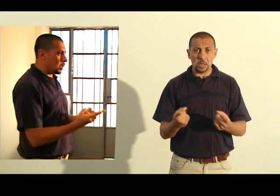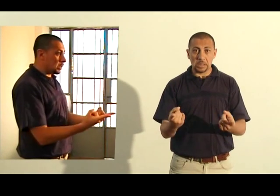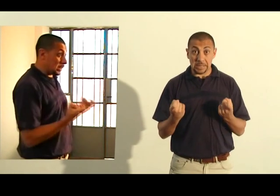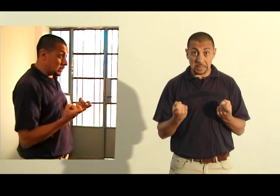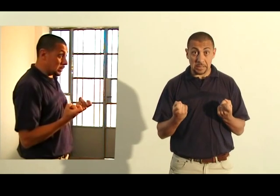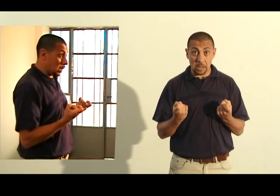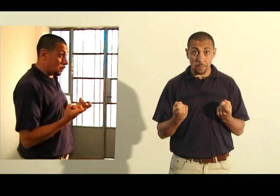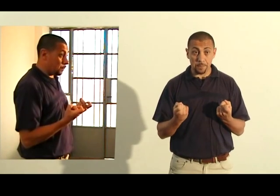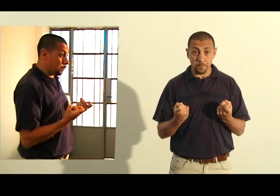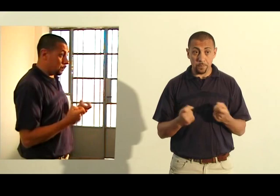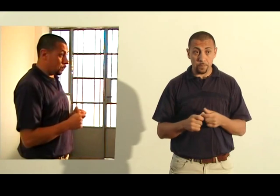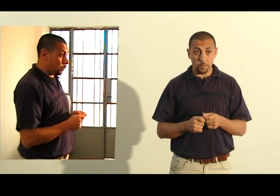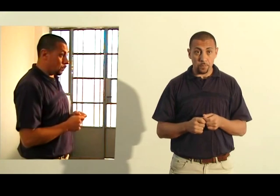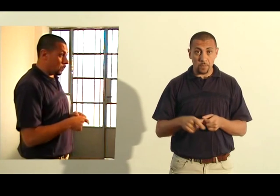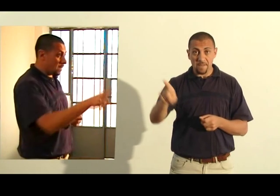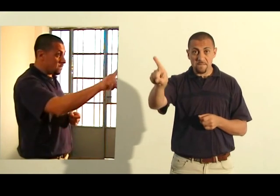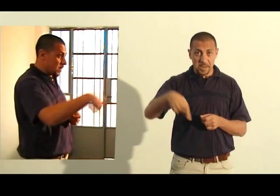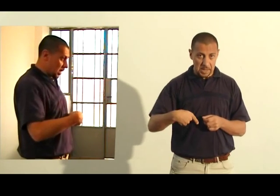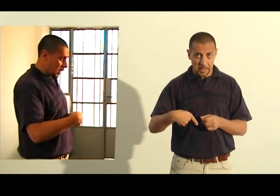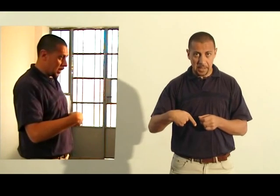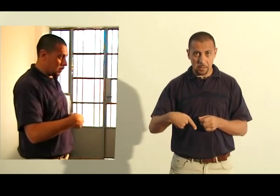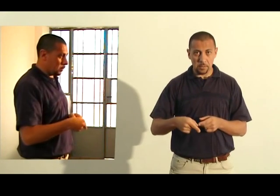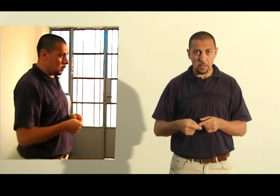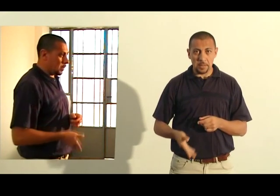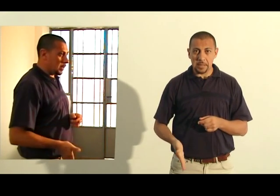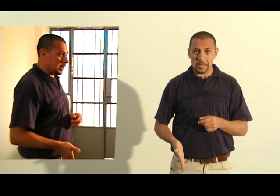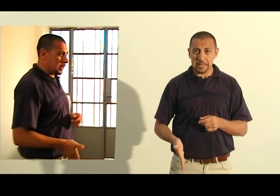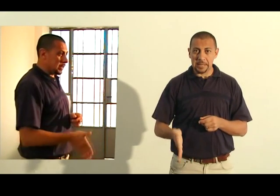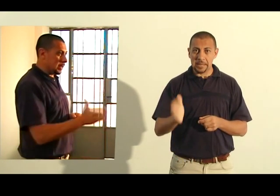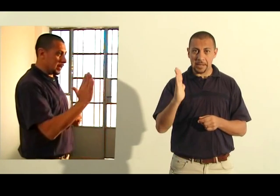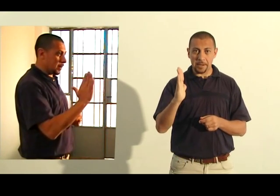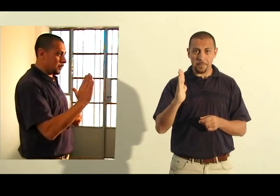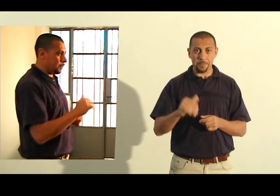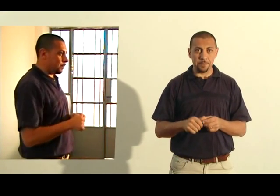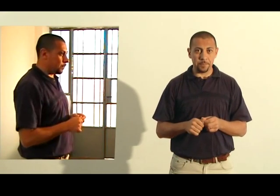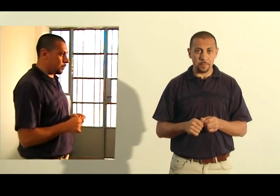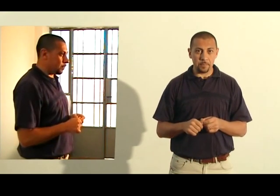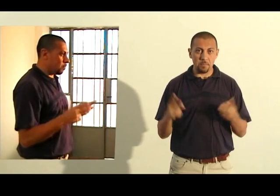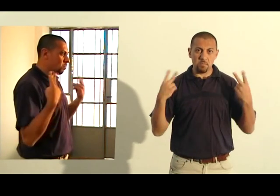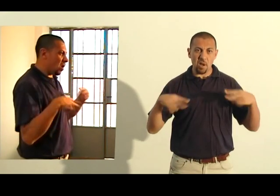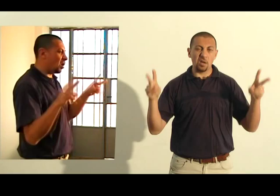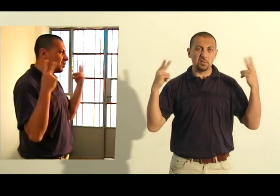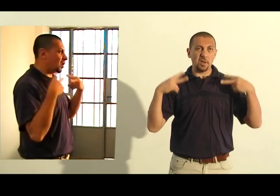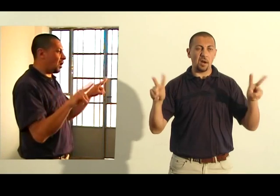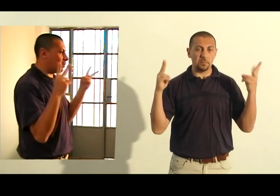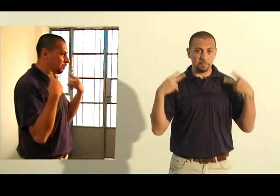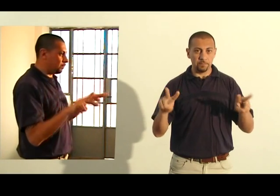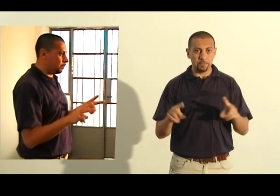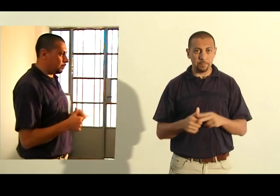NECESITAR VENIR IR PASEAR